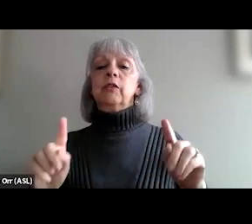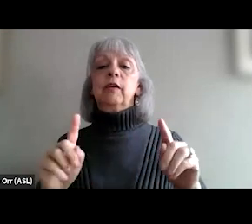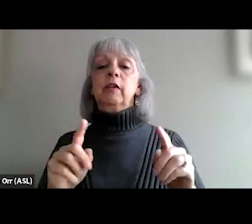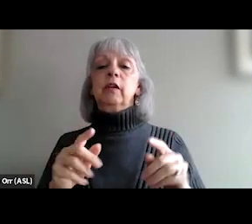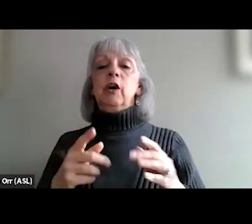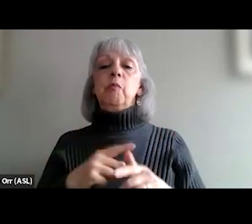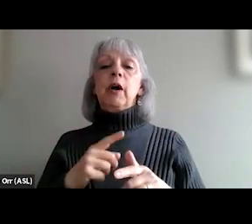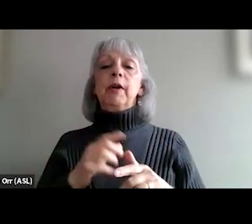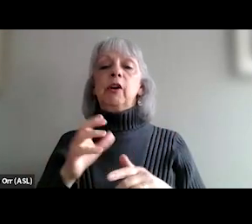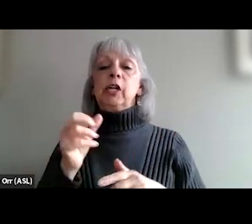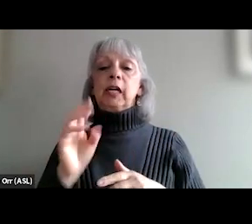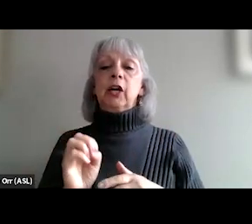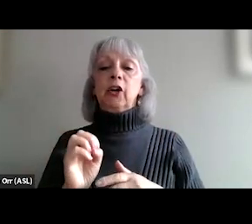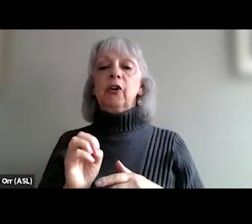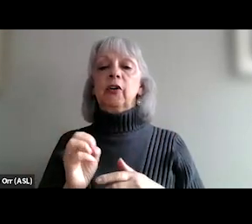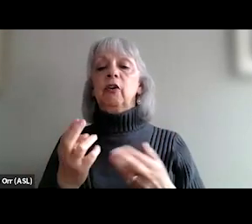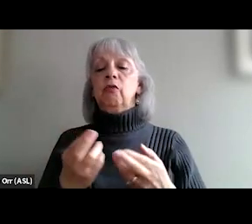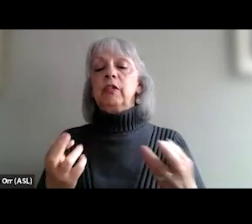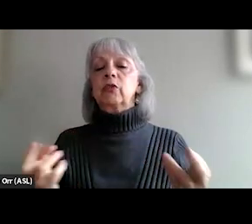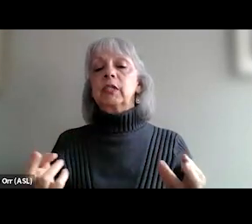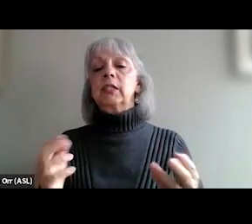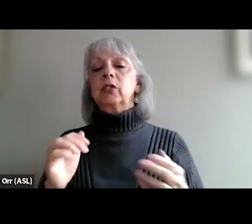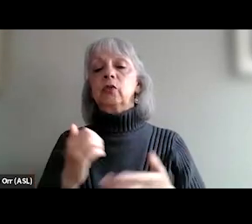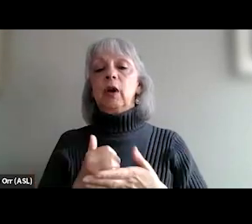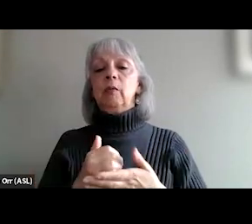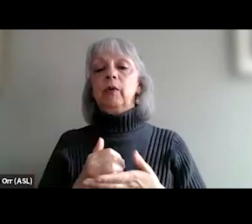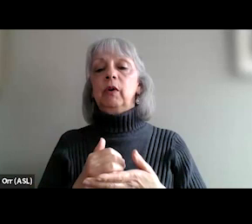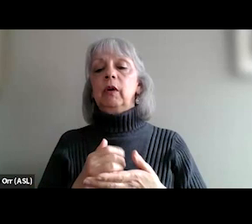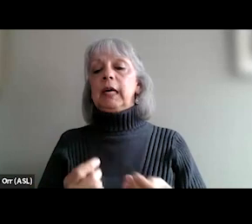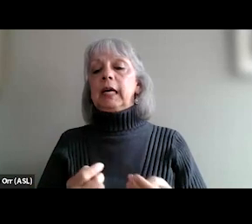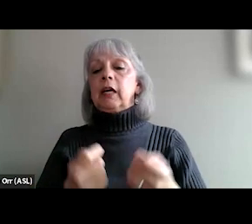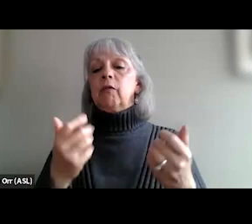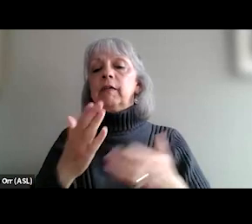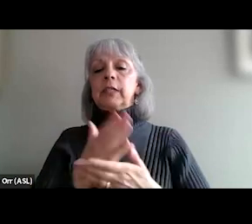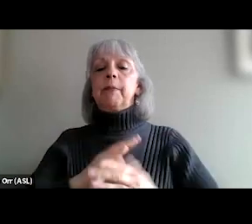y otros recursos de atención médica puede reducir los obstáculos que puedan tener.